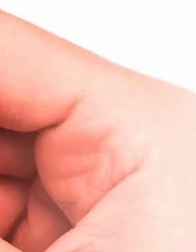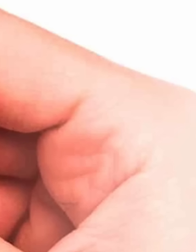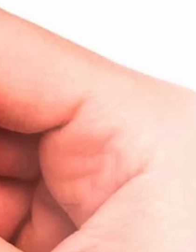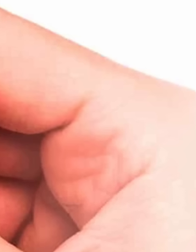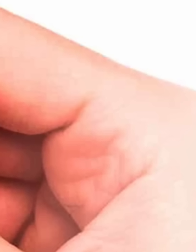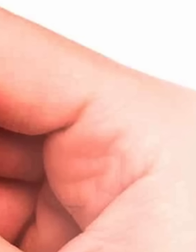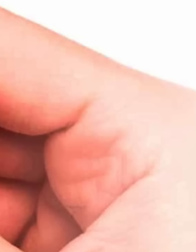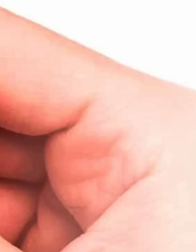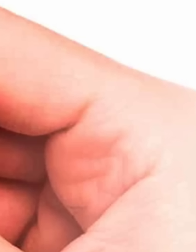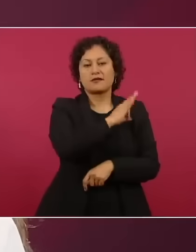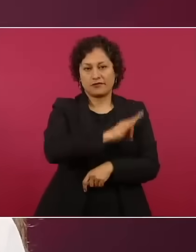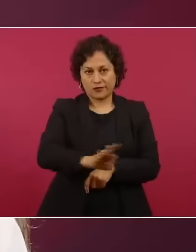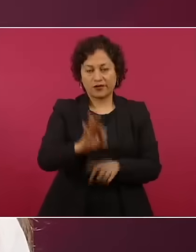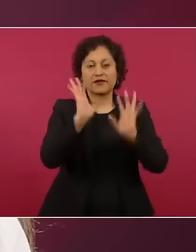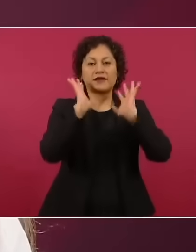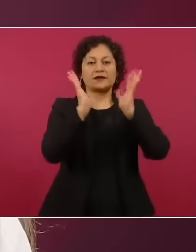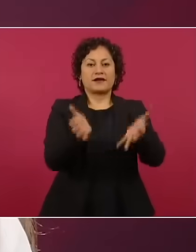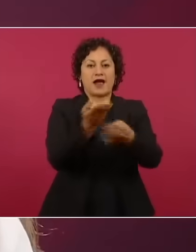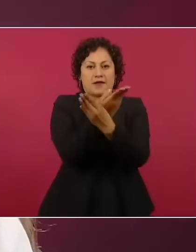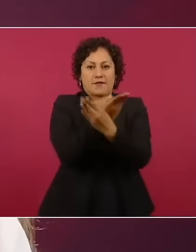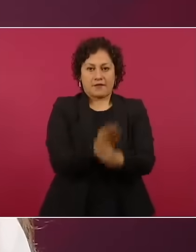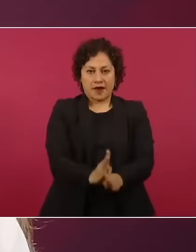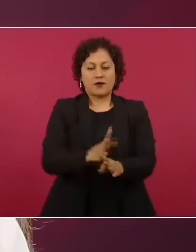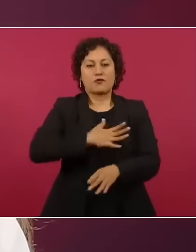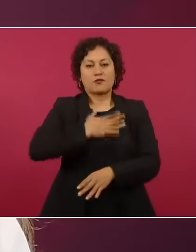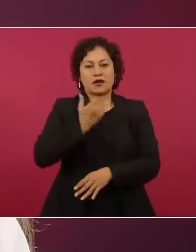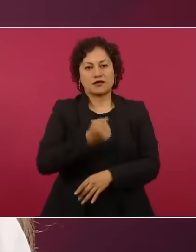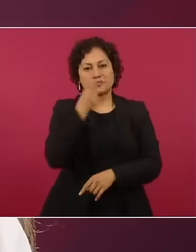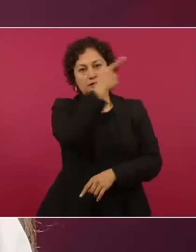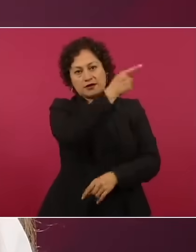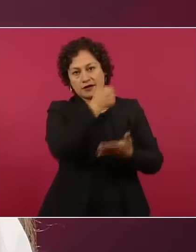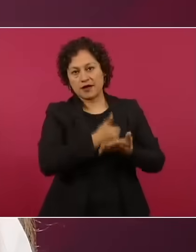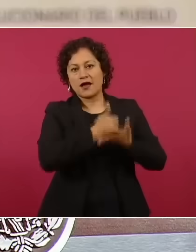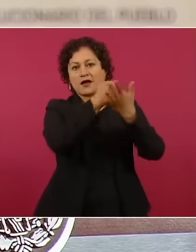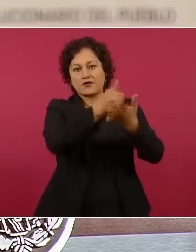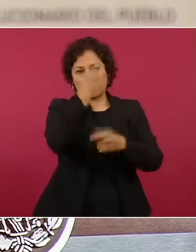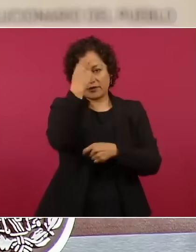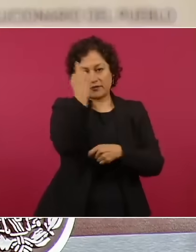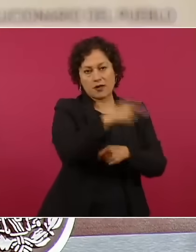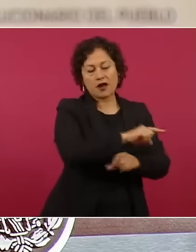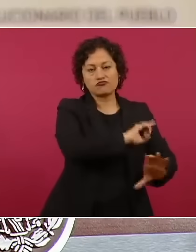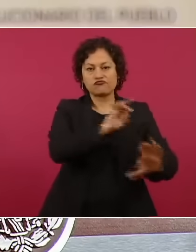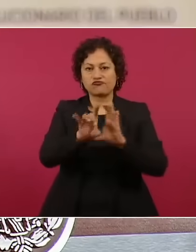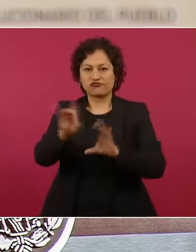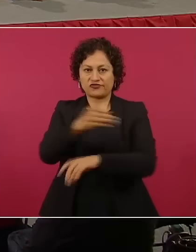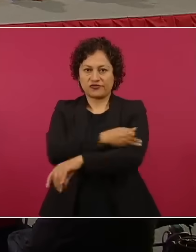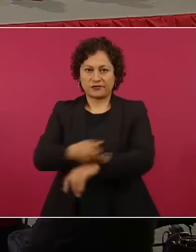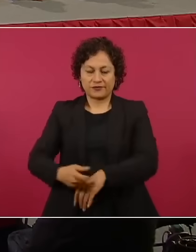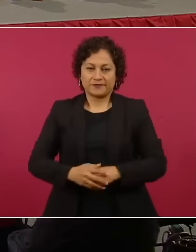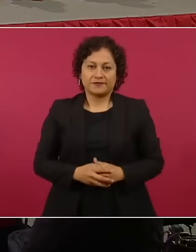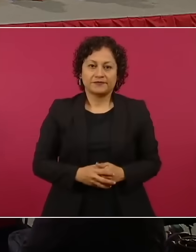contar por fin con una cuenta de banco y hacer sus transferencias aquí y por último eh decirles